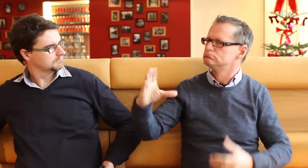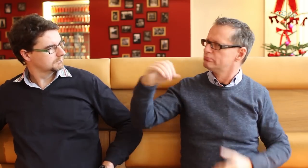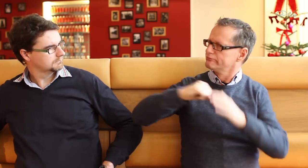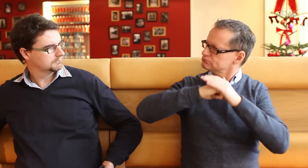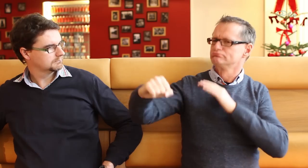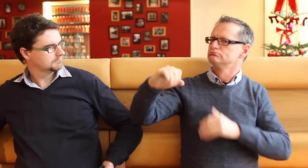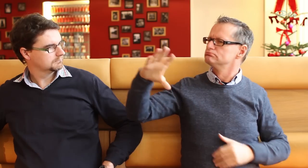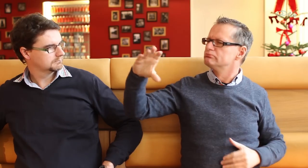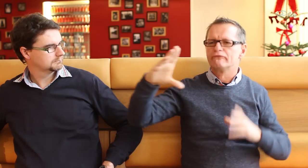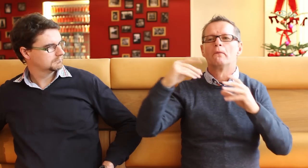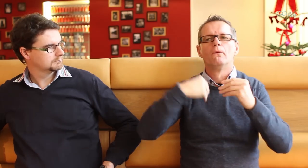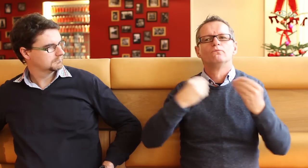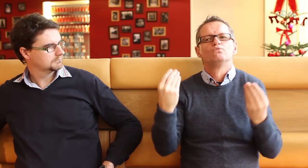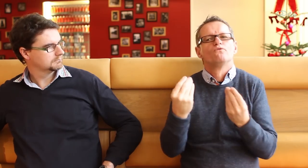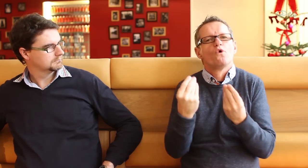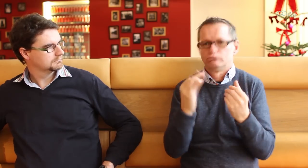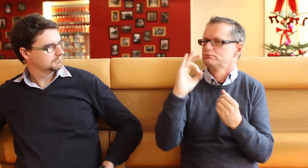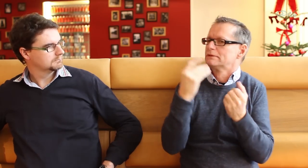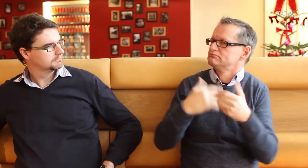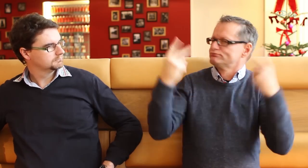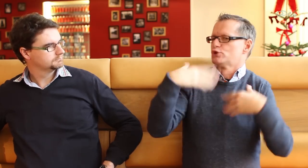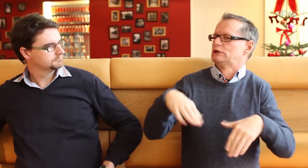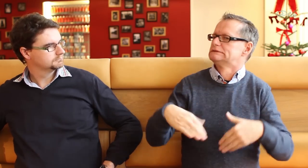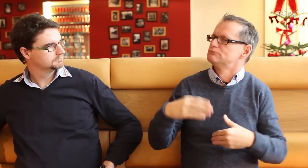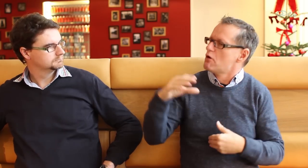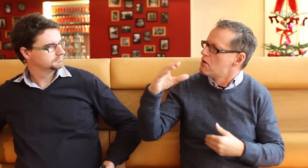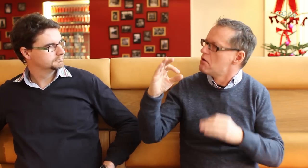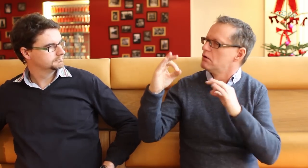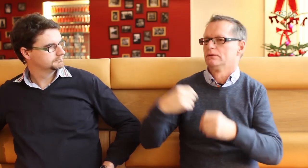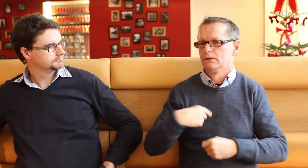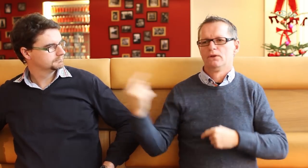Das ging schnell. Das konnte ich verstehen, noch nicht perfekt, aber gut. Dann bin ich nach Deutschland zurück.